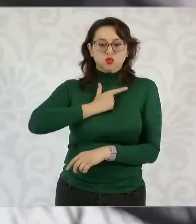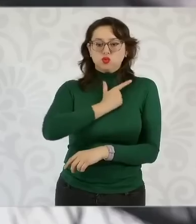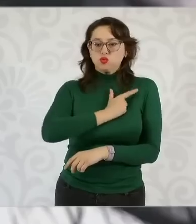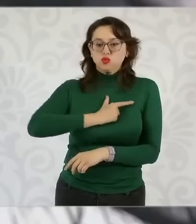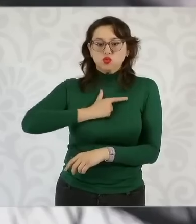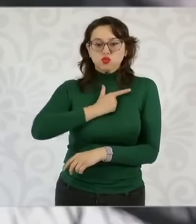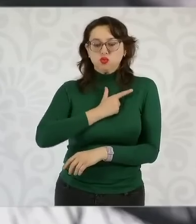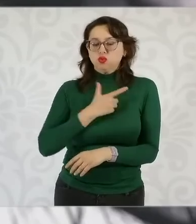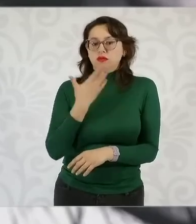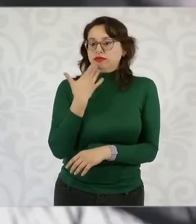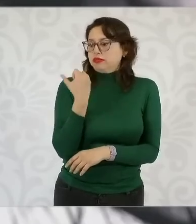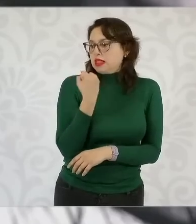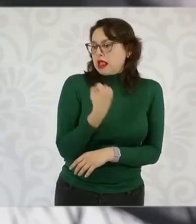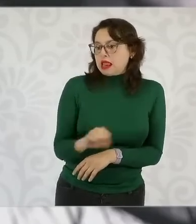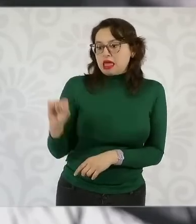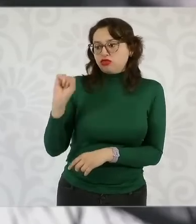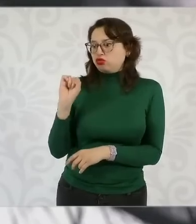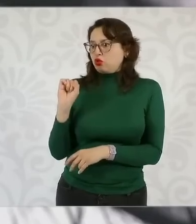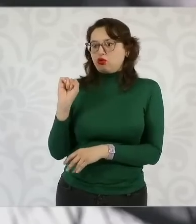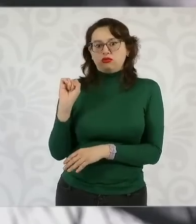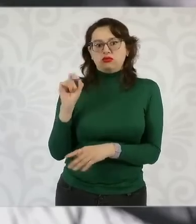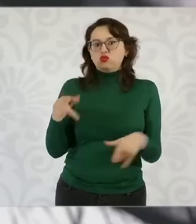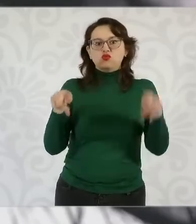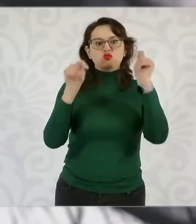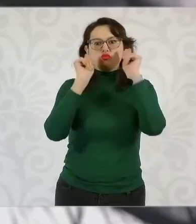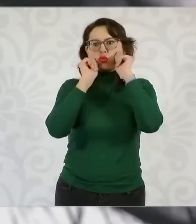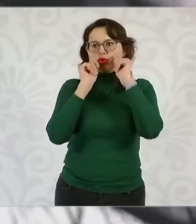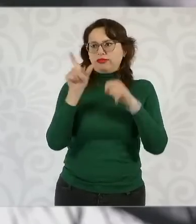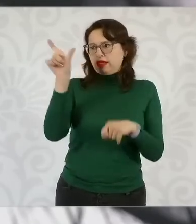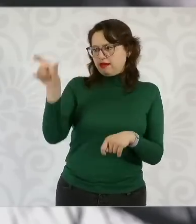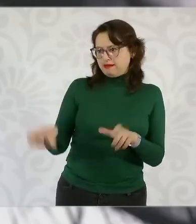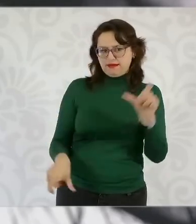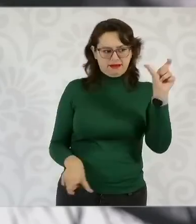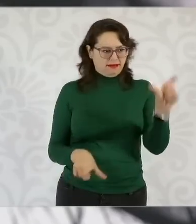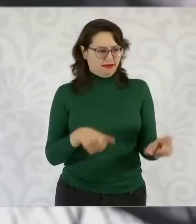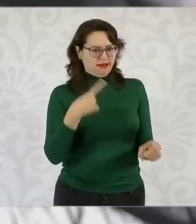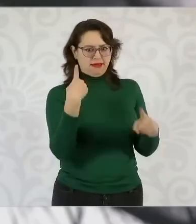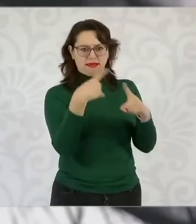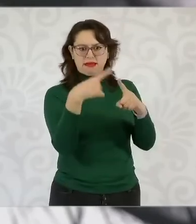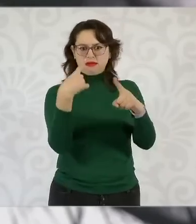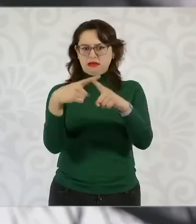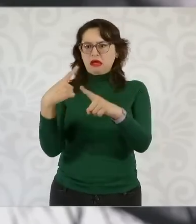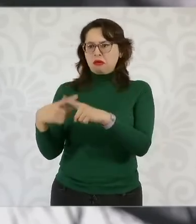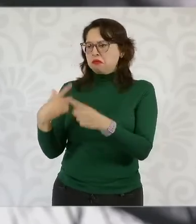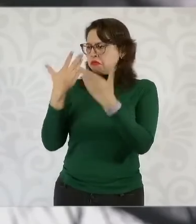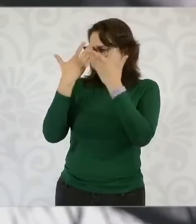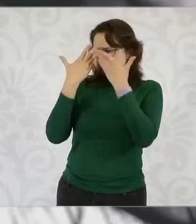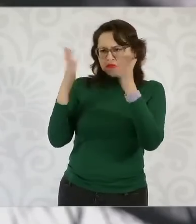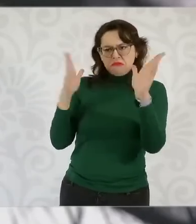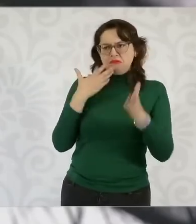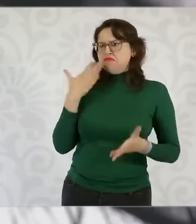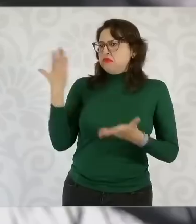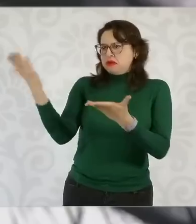Talento independientemente de las características de las personas somos muy abiertos tenemos Eh